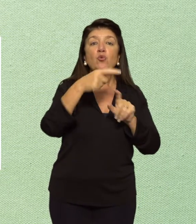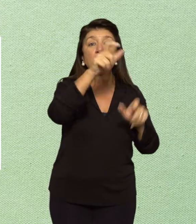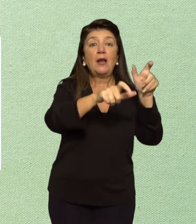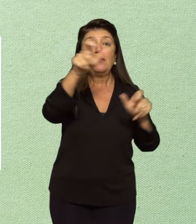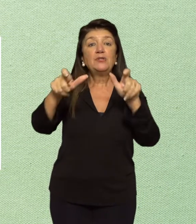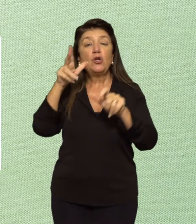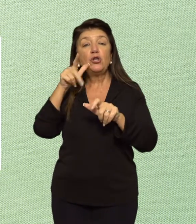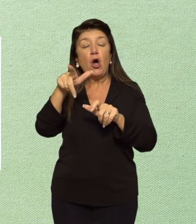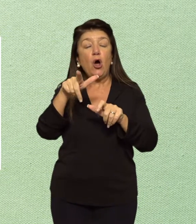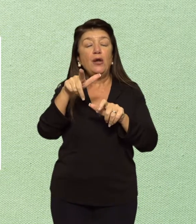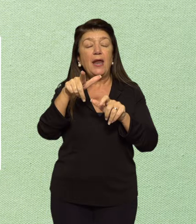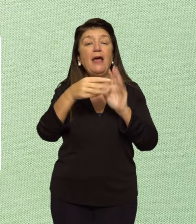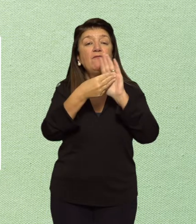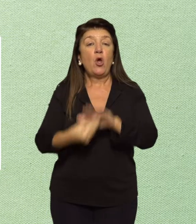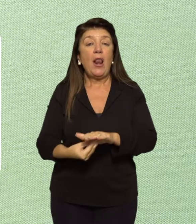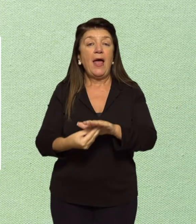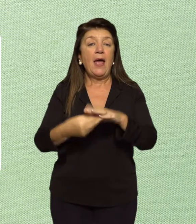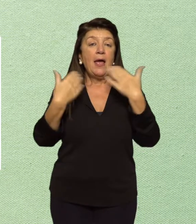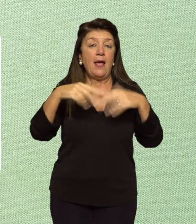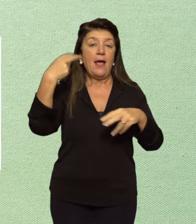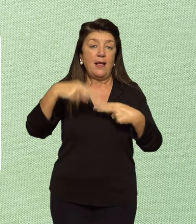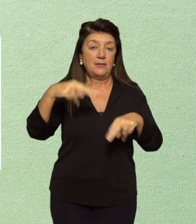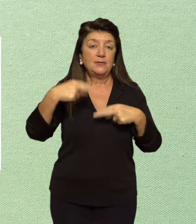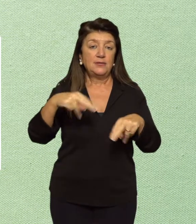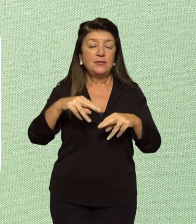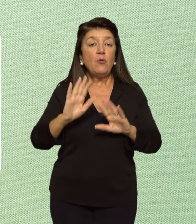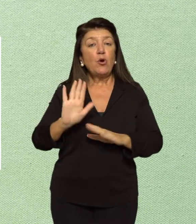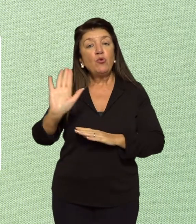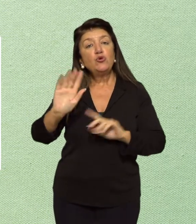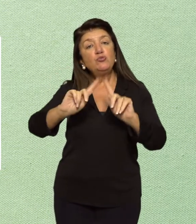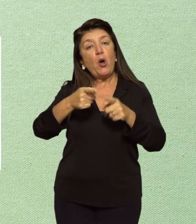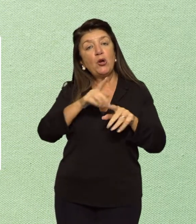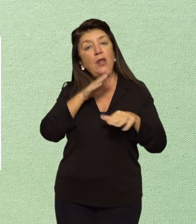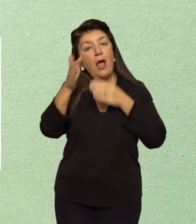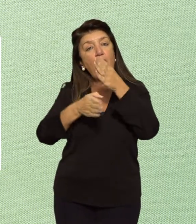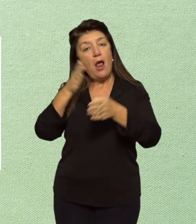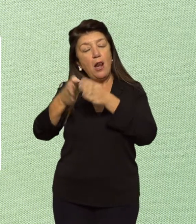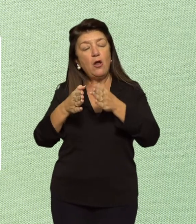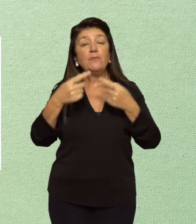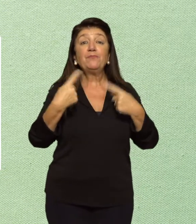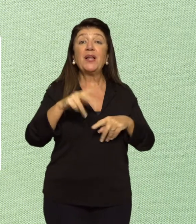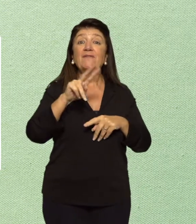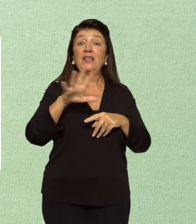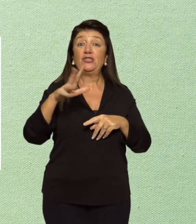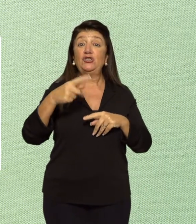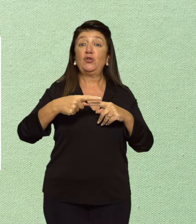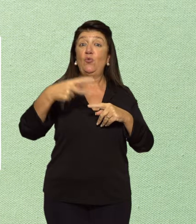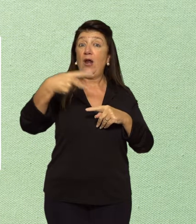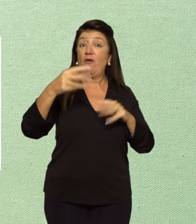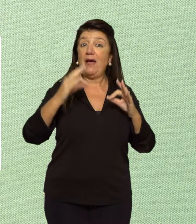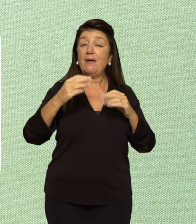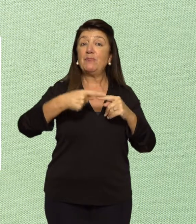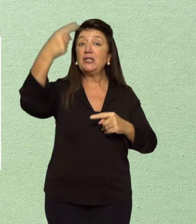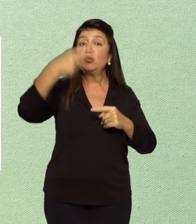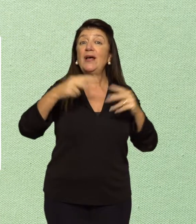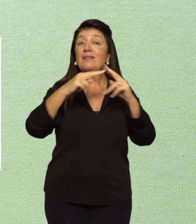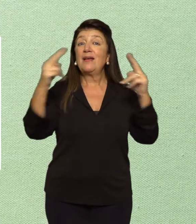Quindi 25 novembre, giornata internazionale per l'eliminazione della violenza contro le donne.